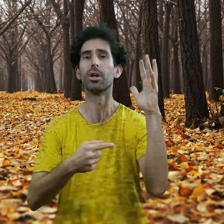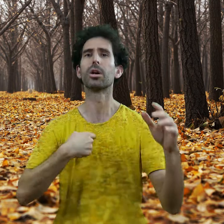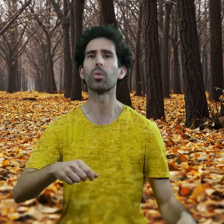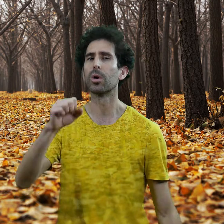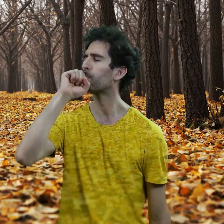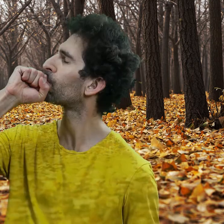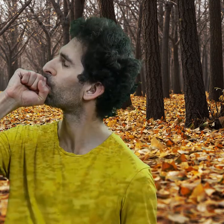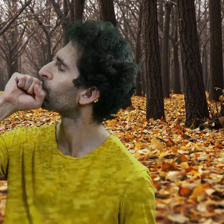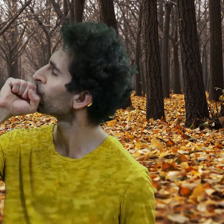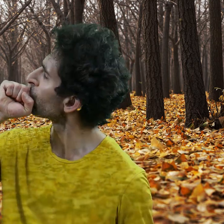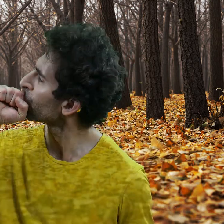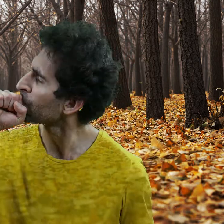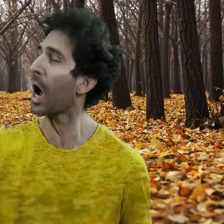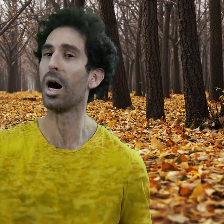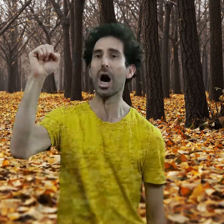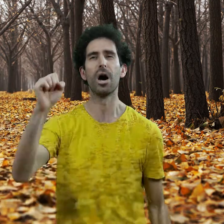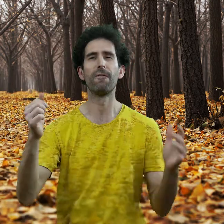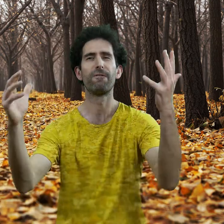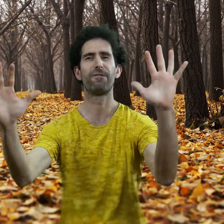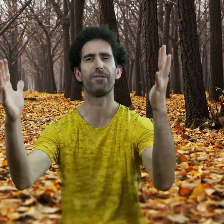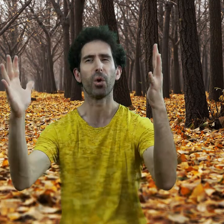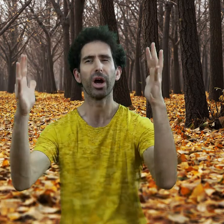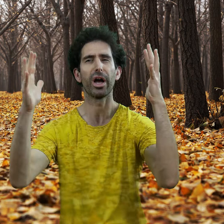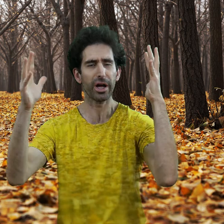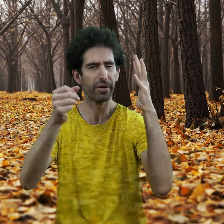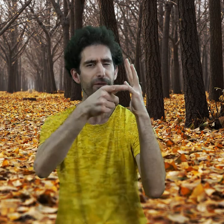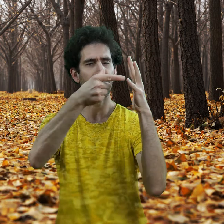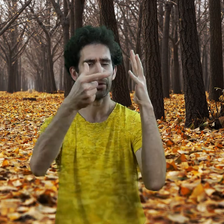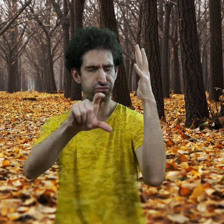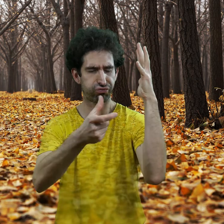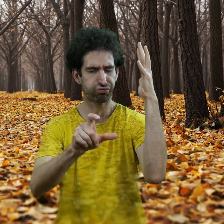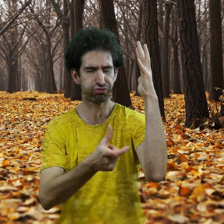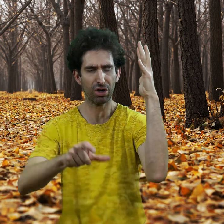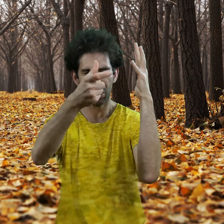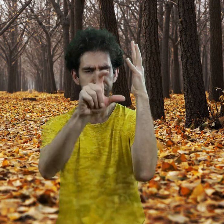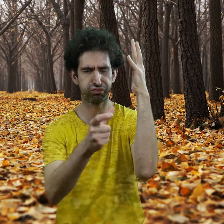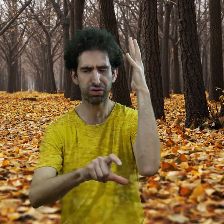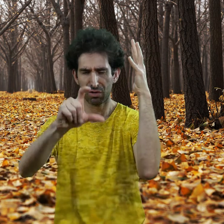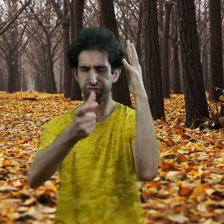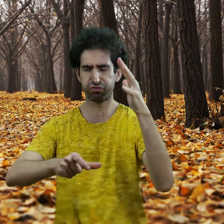Et moi j'adore la forêt avec les feuilles qui tombent